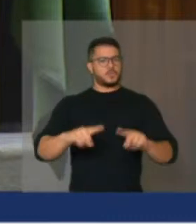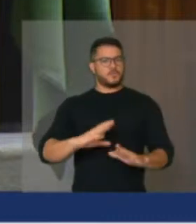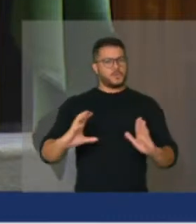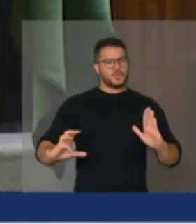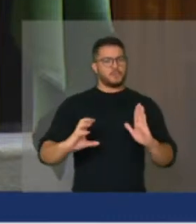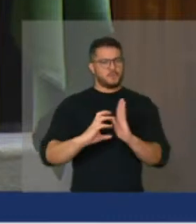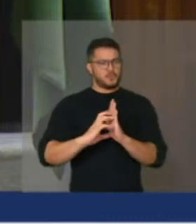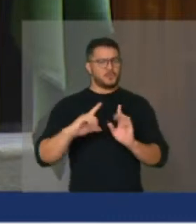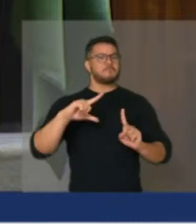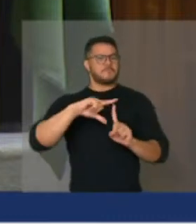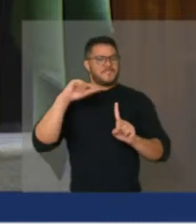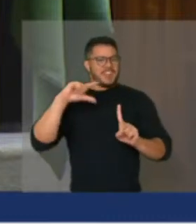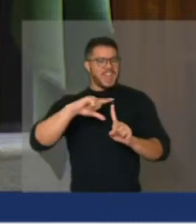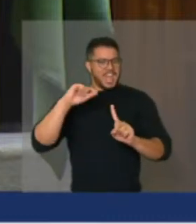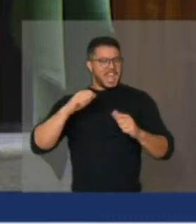MINISTRO, QUE FALA QUE SERVO É O PRINCIPAL MINISTRO DO